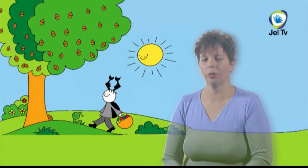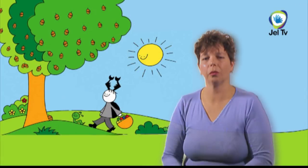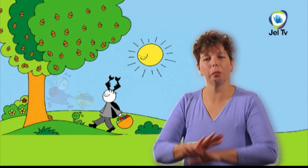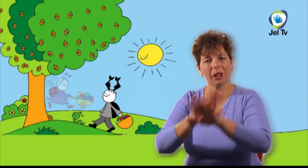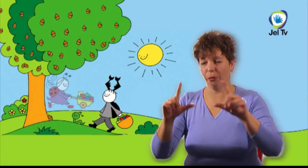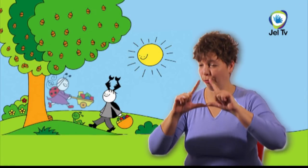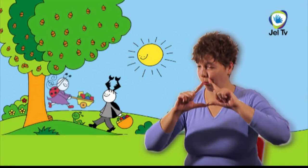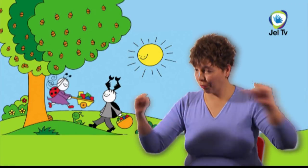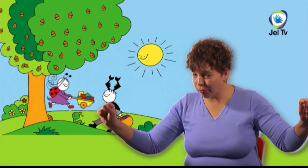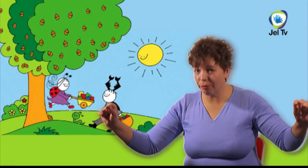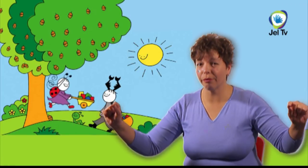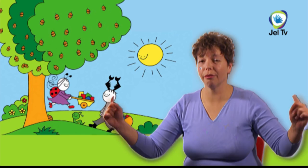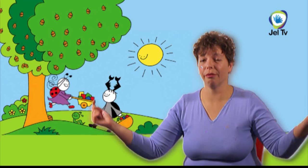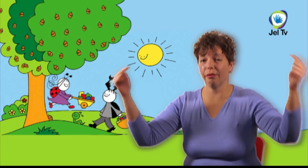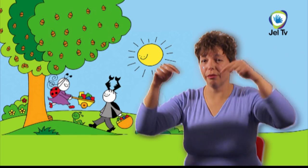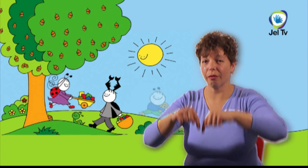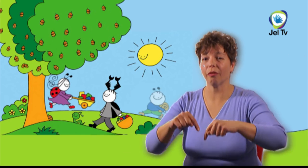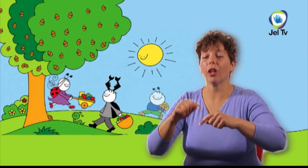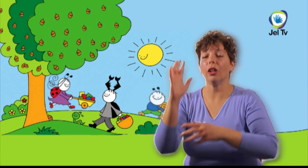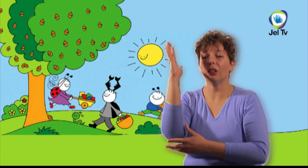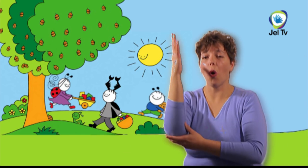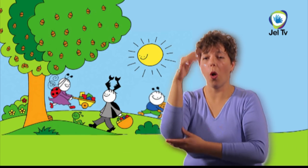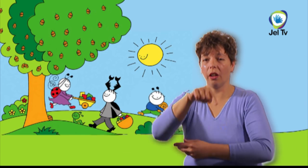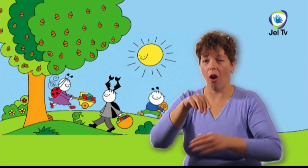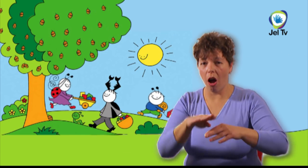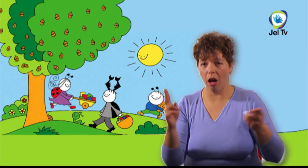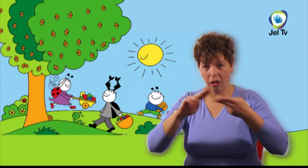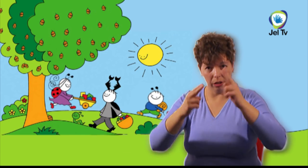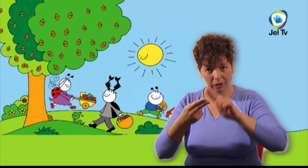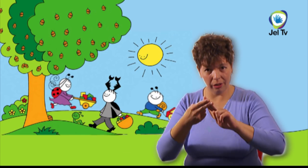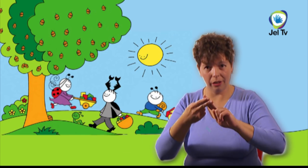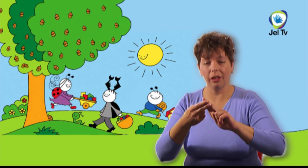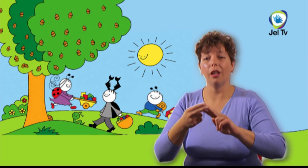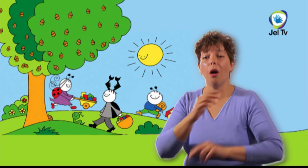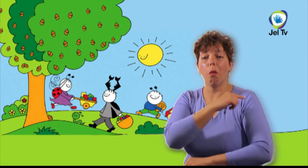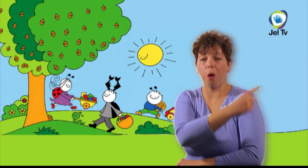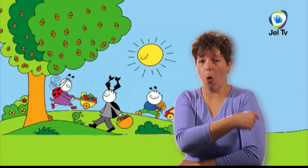Mind hazaszaladtak az építőkockákért, és újra találkoztak a tölgyfa alatt.